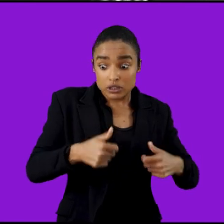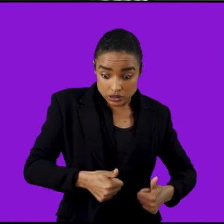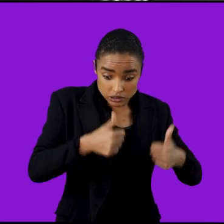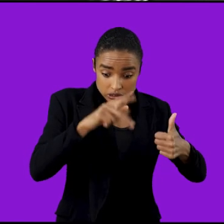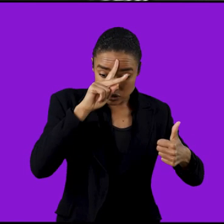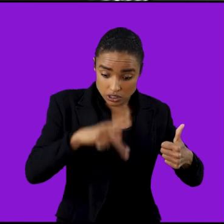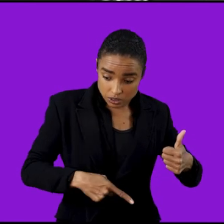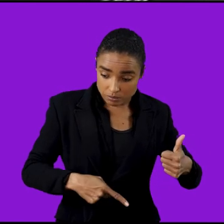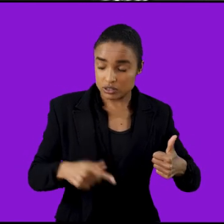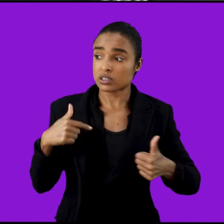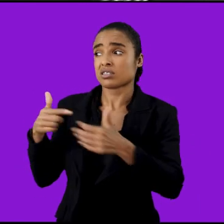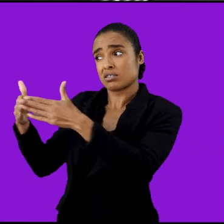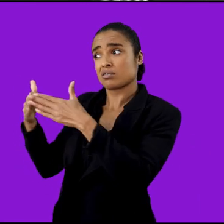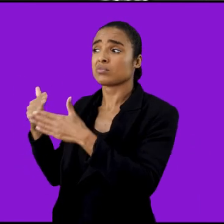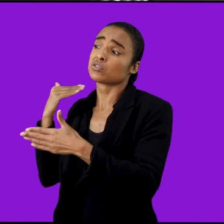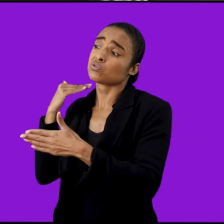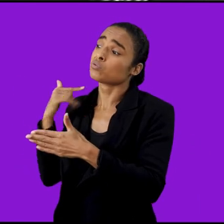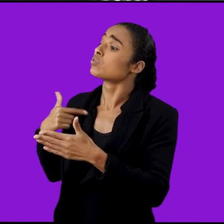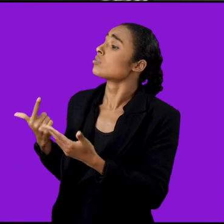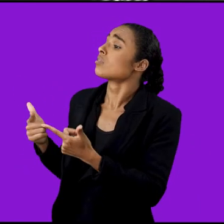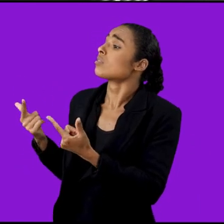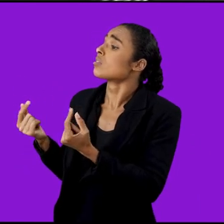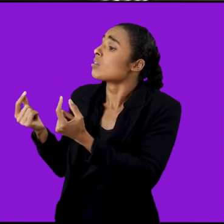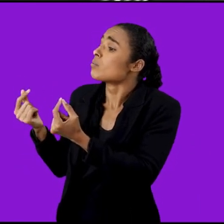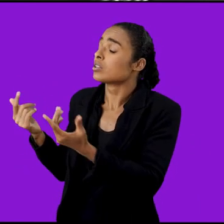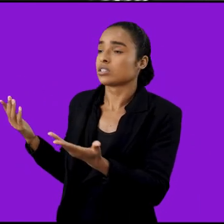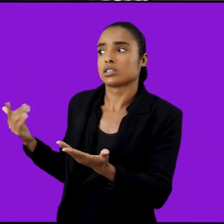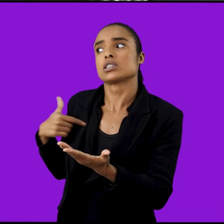aonde eu fui pegar empréstimo, olha: “Eu não sei da onde tirar, mas eu sei que eu